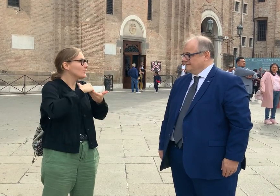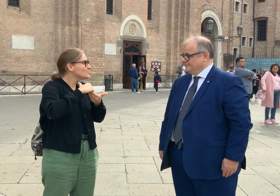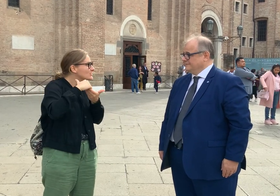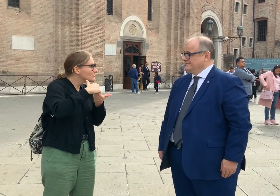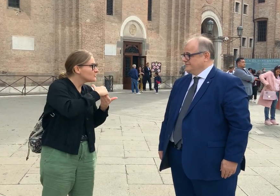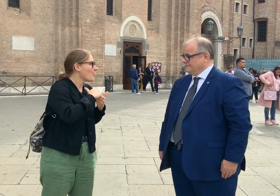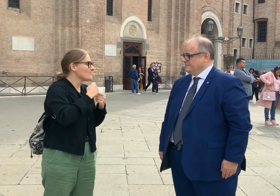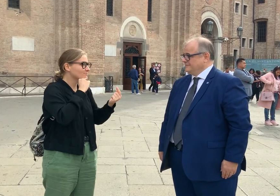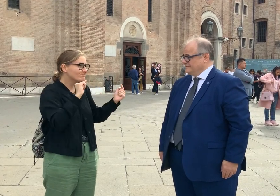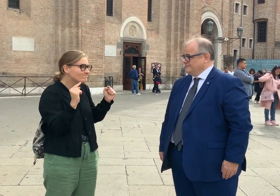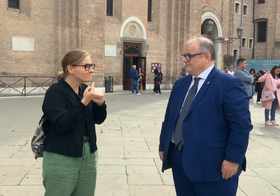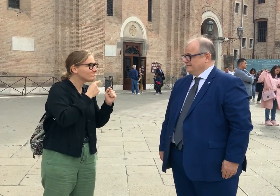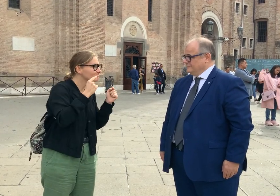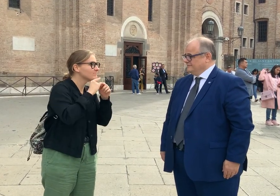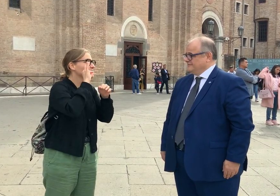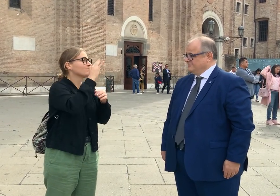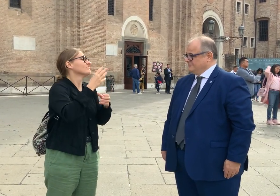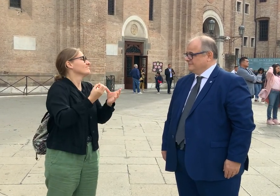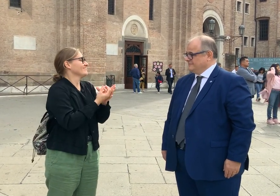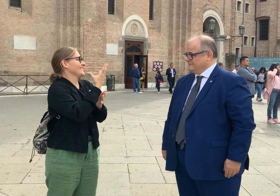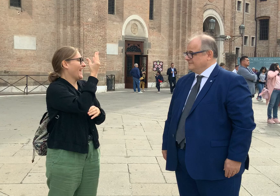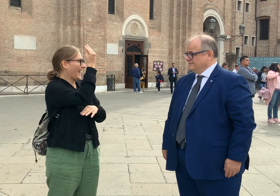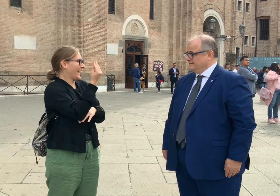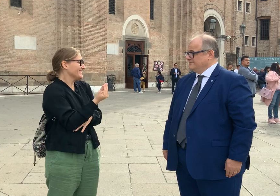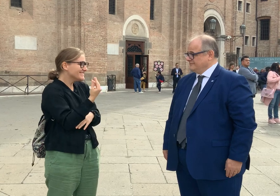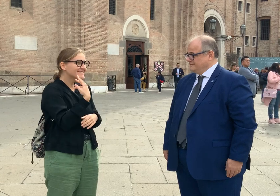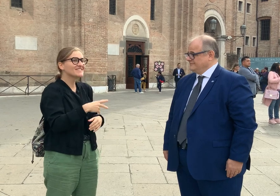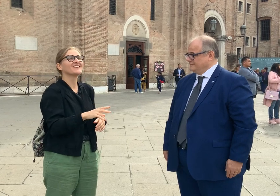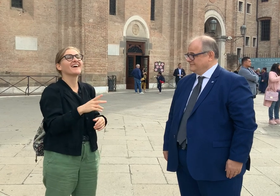le associazioni dei sordi di allora che discussero fino ad arrivare alla creazione di un ente unico, l'ENS.